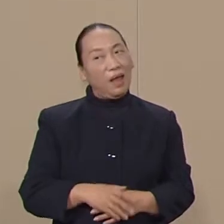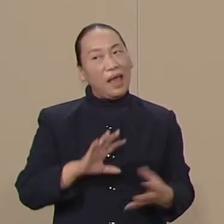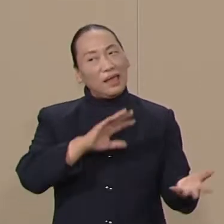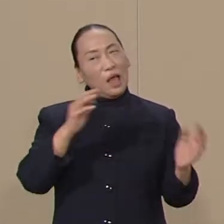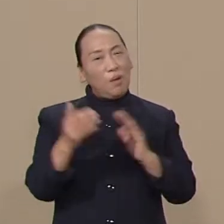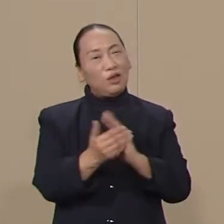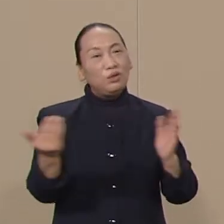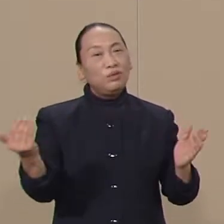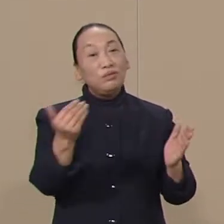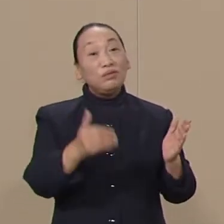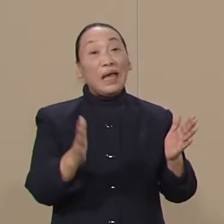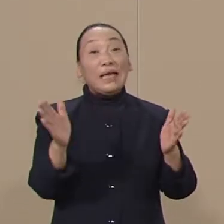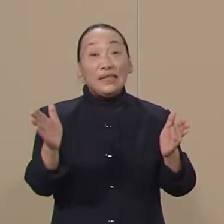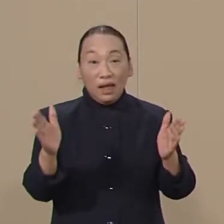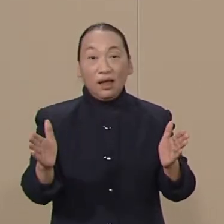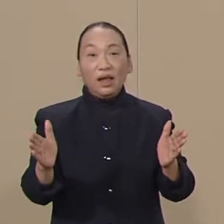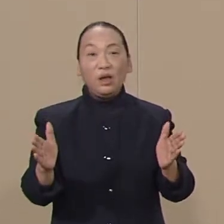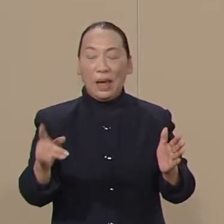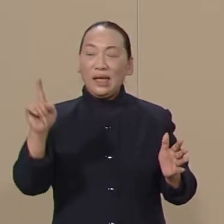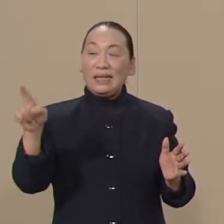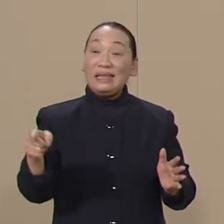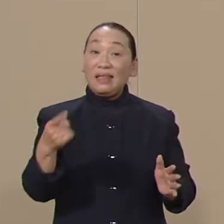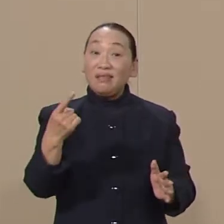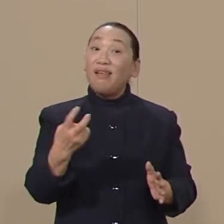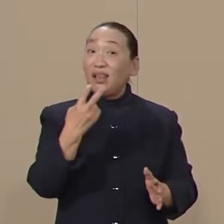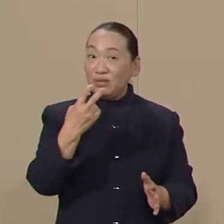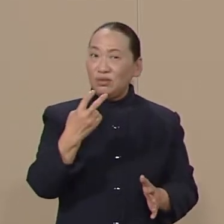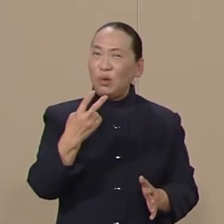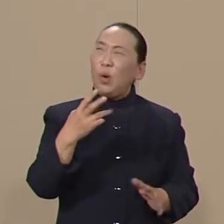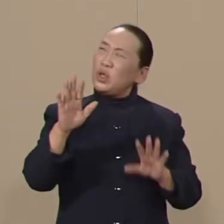天然ガス 今 高く買ってるんですね これを低く買って